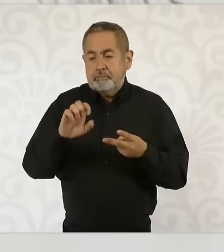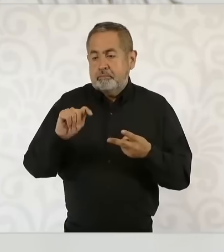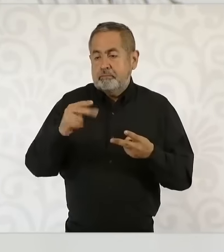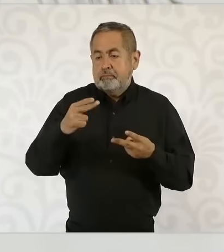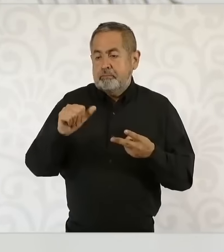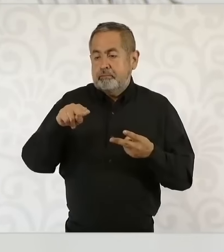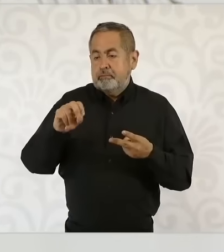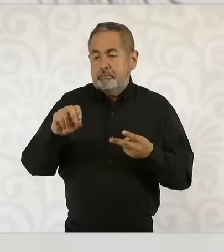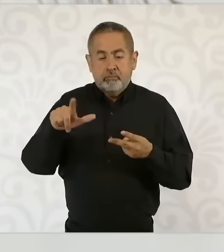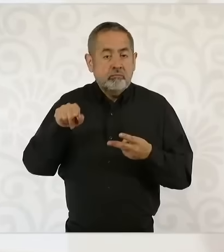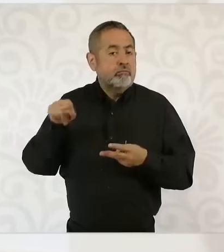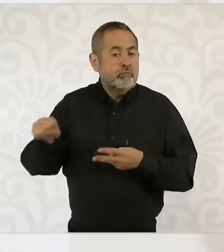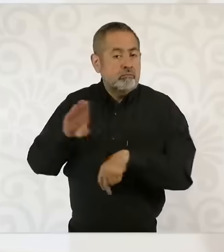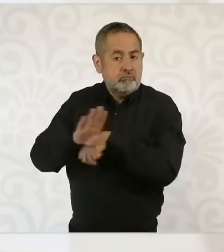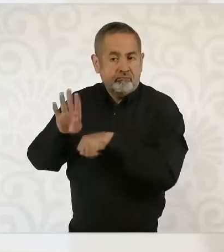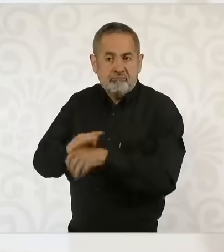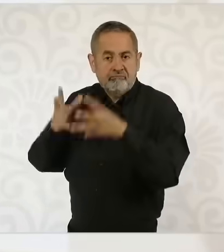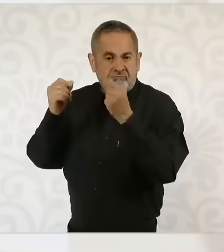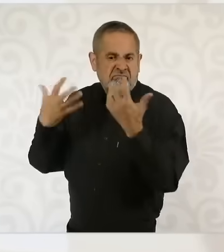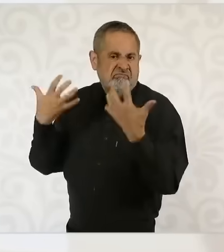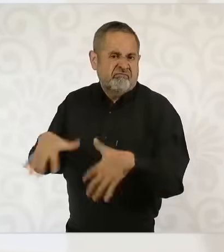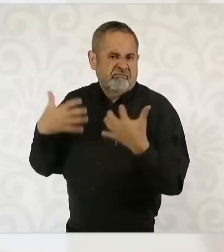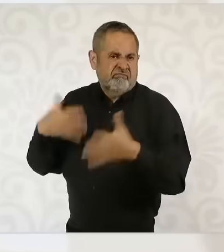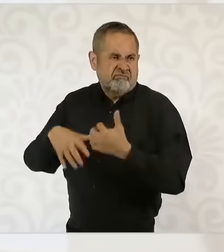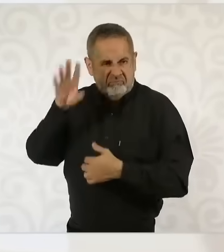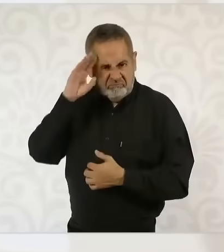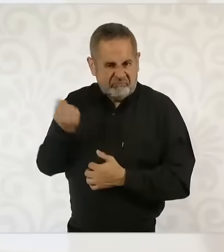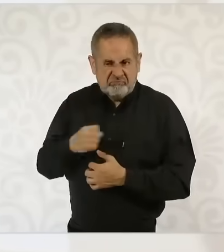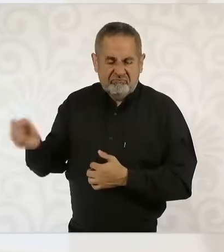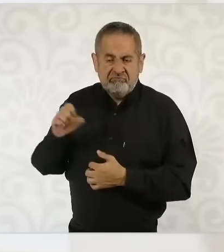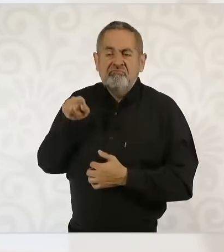Eh, Brasil tiene una experiencia muy grande en producción de etanol, que es una posibilidad